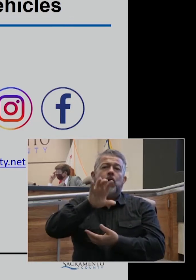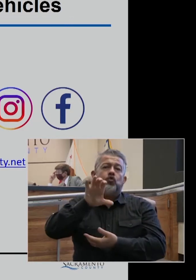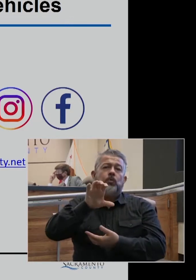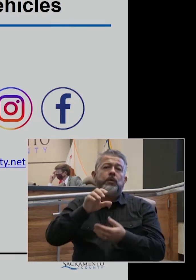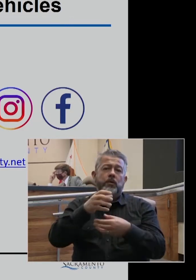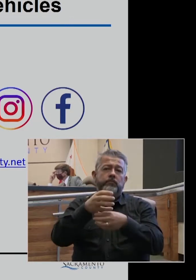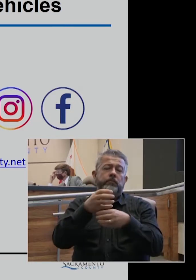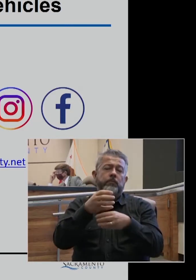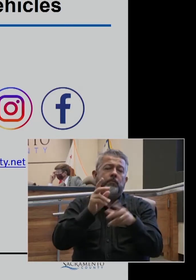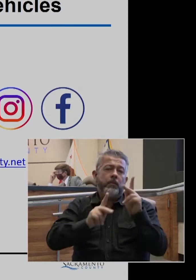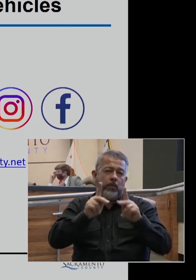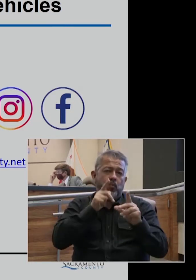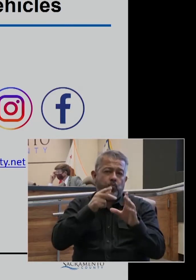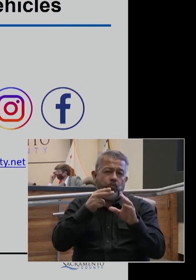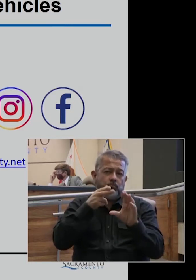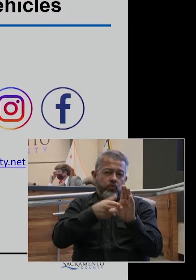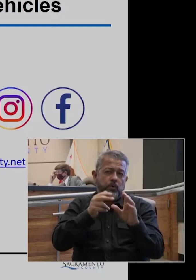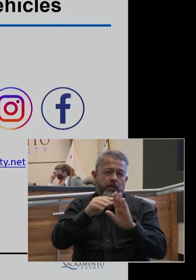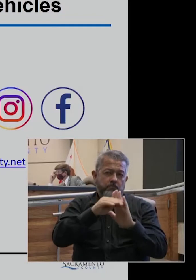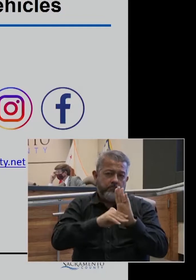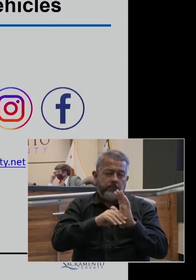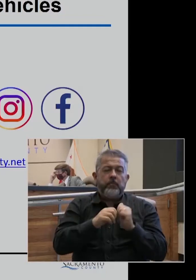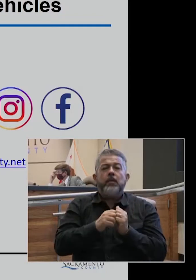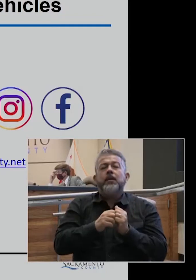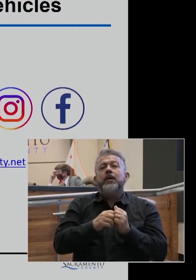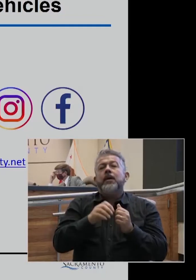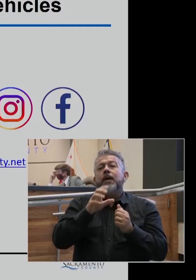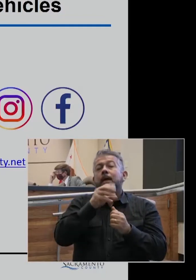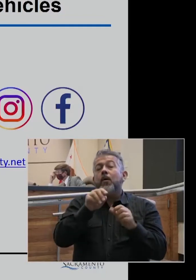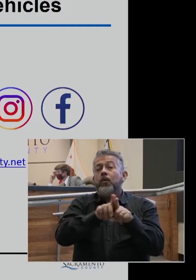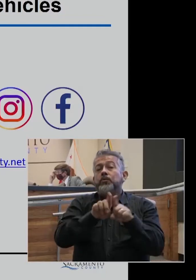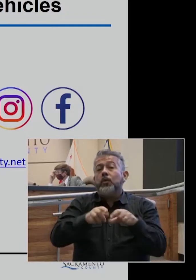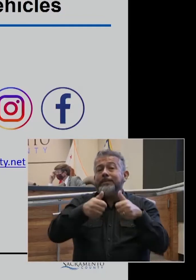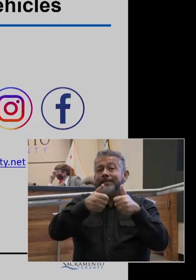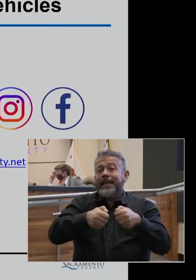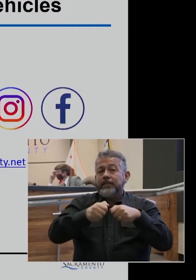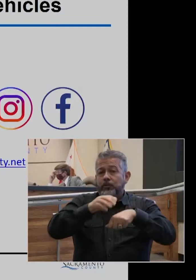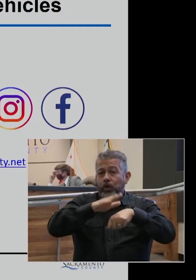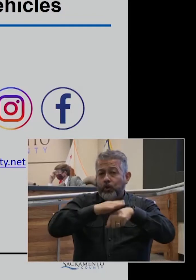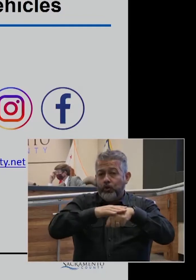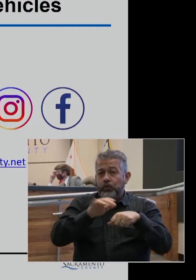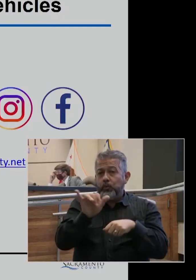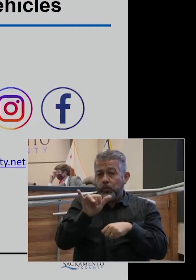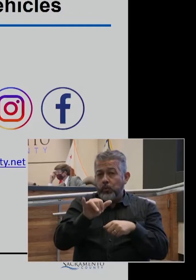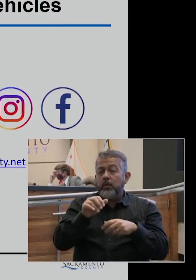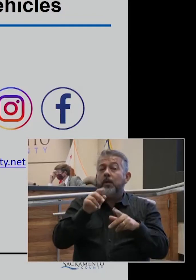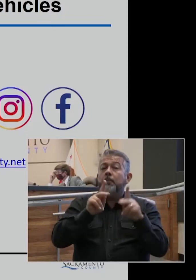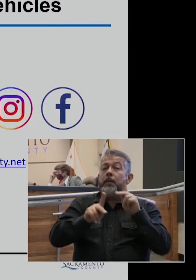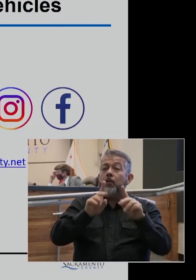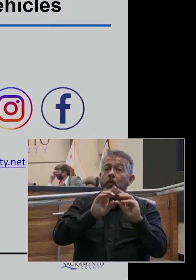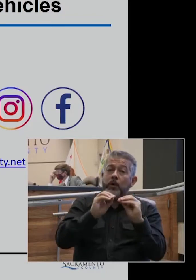PUBLIC HEARINGS ABOUT 6200. BY SIGNING UP FOR ALERTS, BY SIGNING UP FOR ALERTS, INDIVIDUALS AND ORGANIZATIONS INDIVIDUALS AND ORGANIZATIONS WILL RECEIVE I'M YALES OF AGENDA